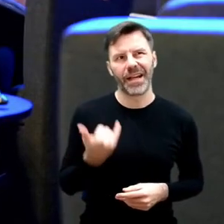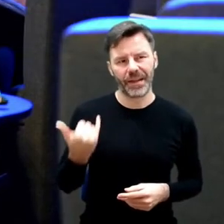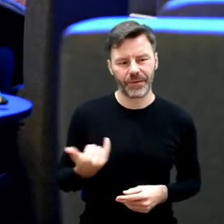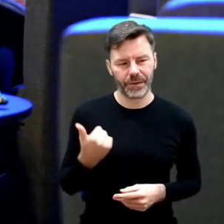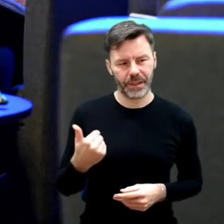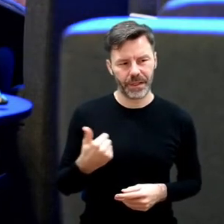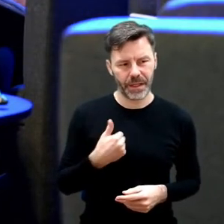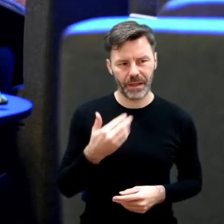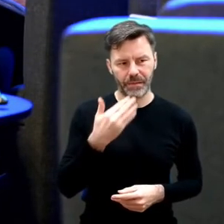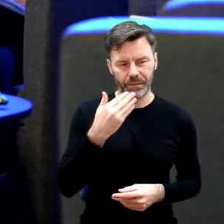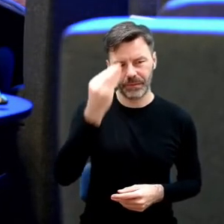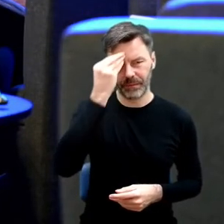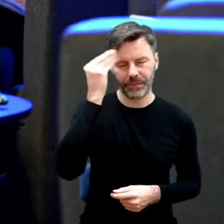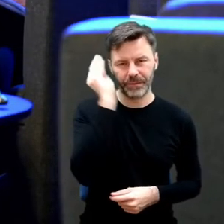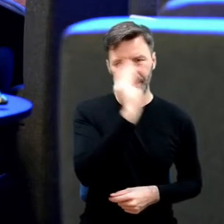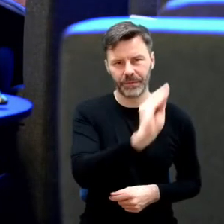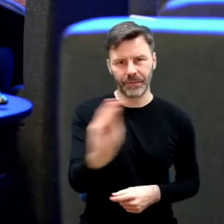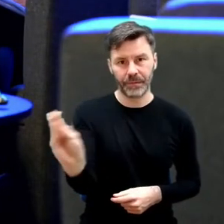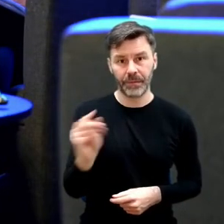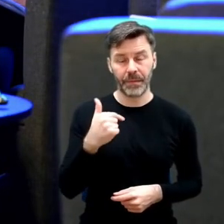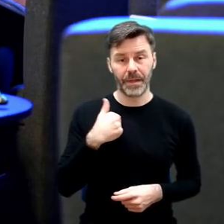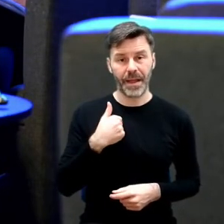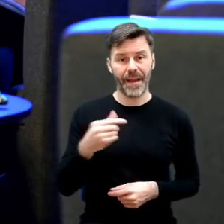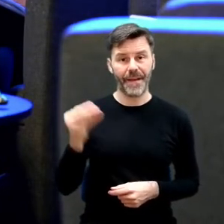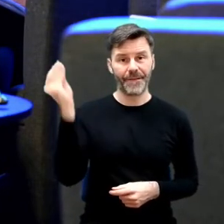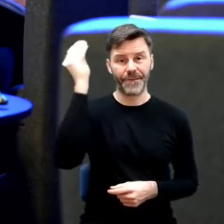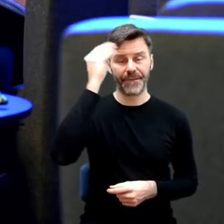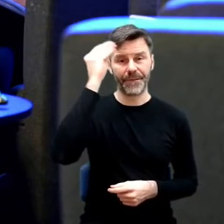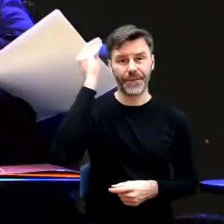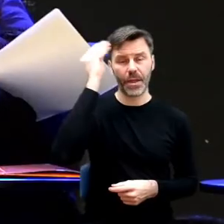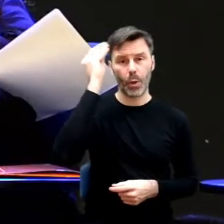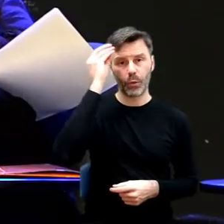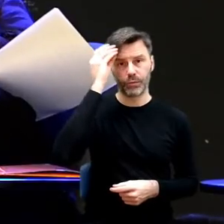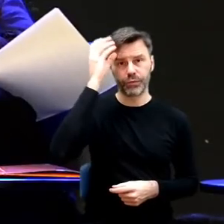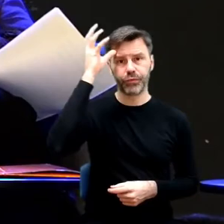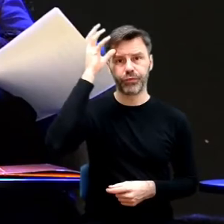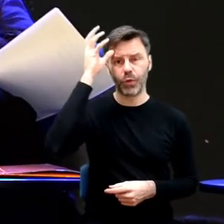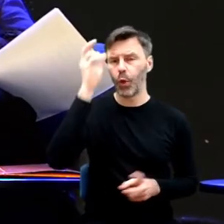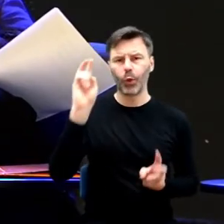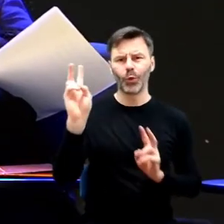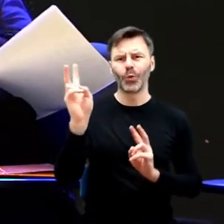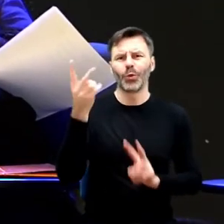którą zdobywam, to jest wiedza, którą przekazują mi samorządowcy.